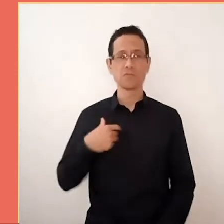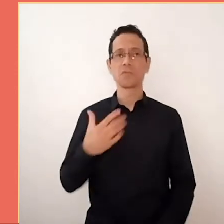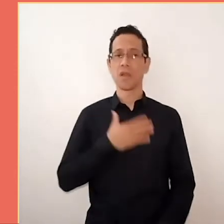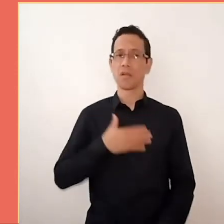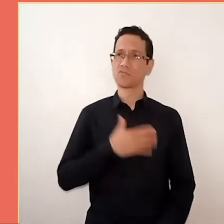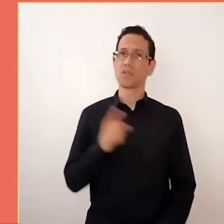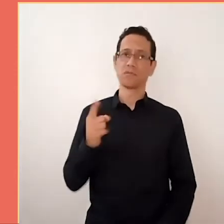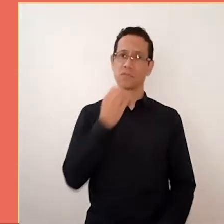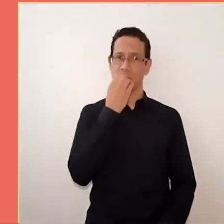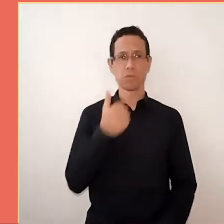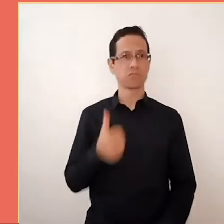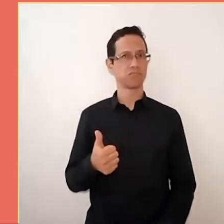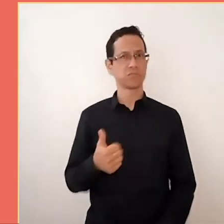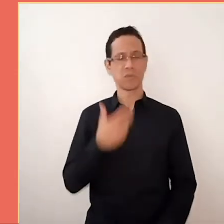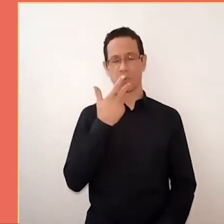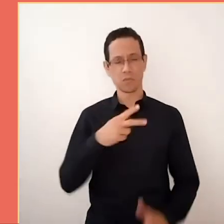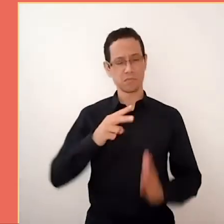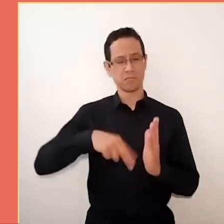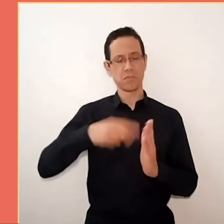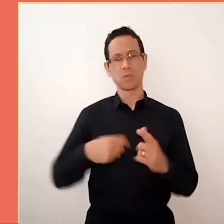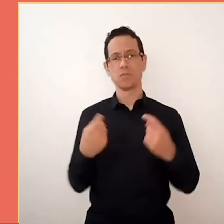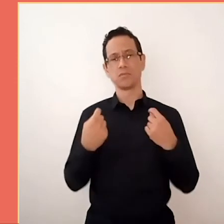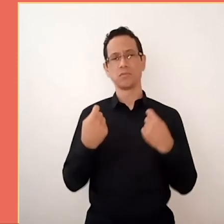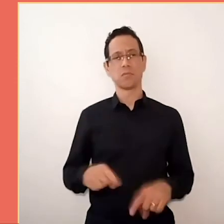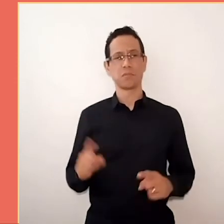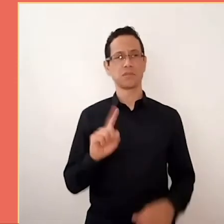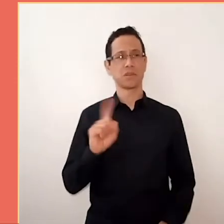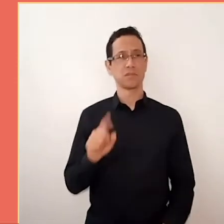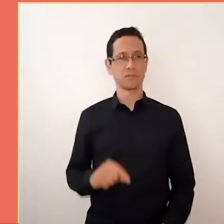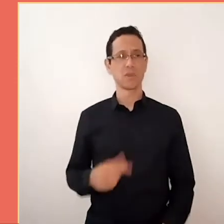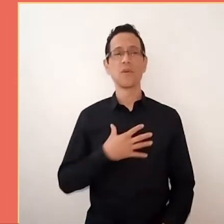Eu acho que os três filhos, os quatro filhos